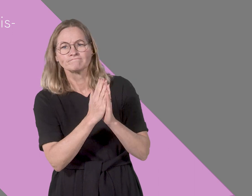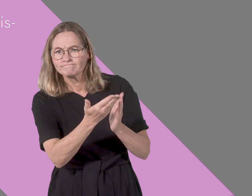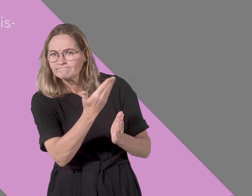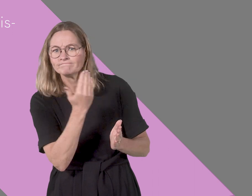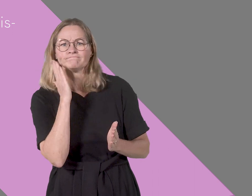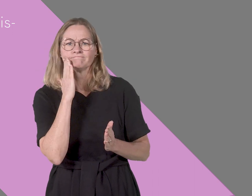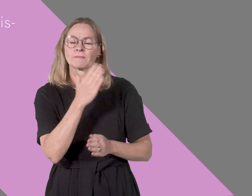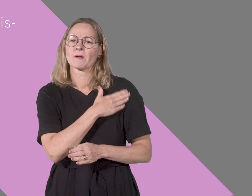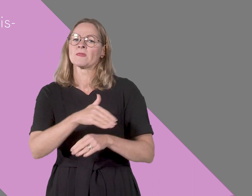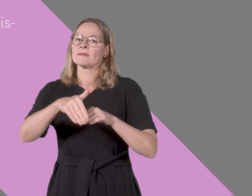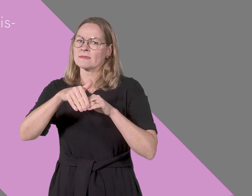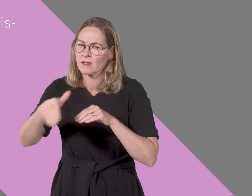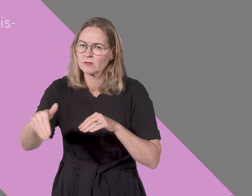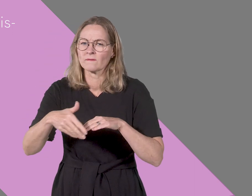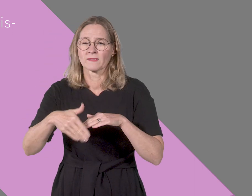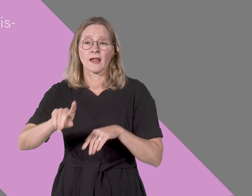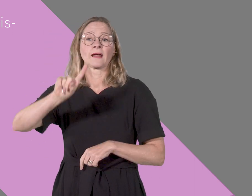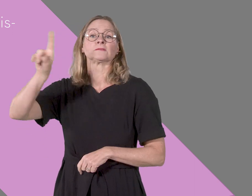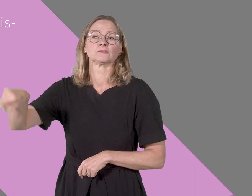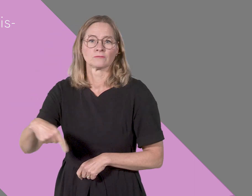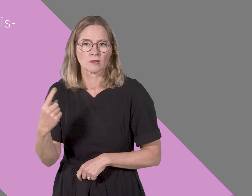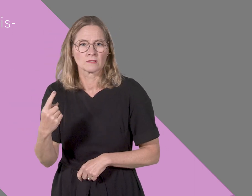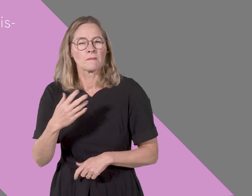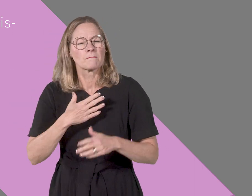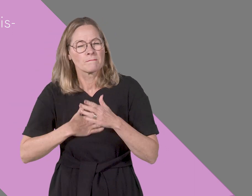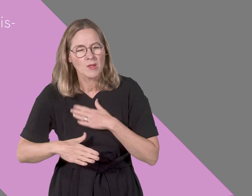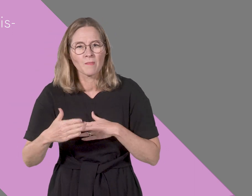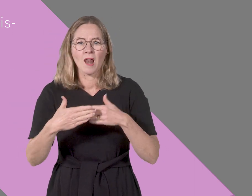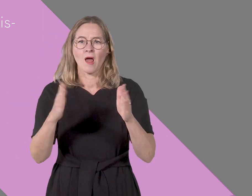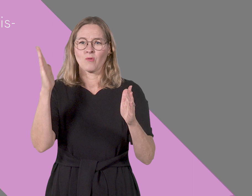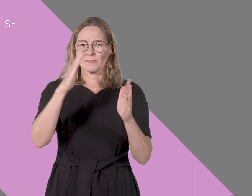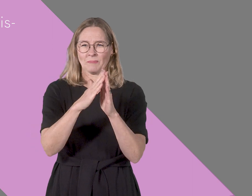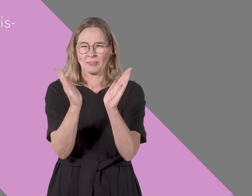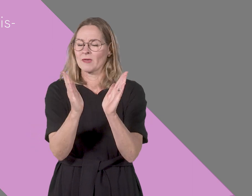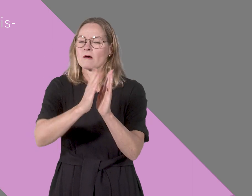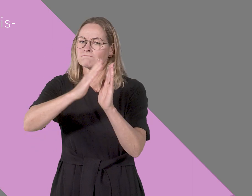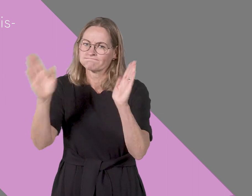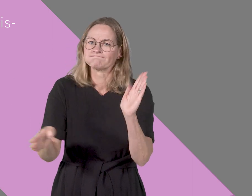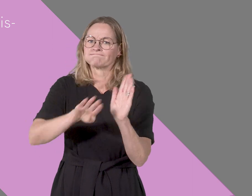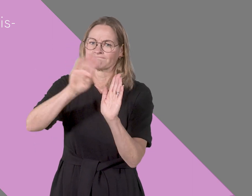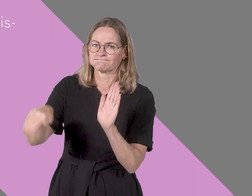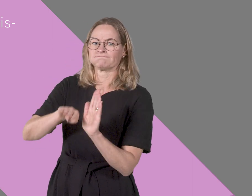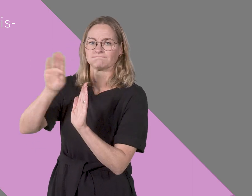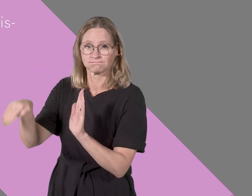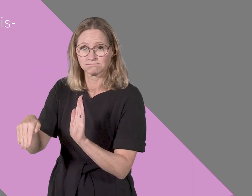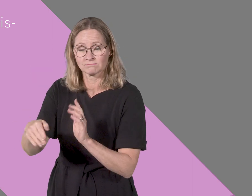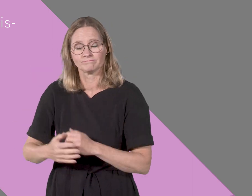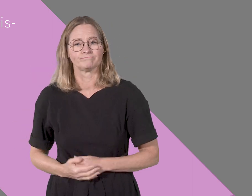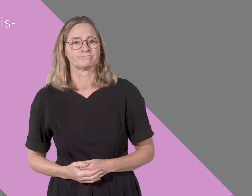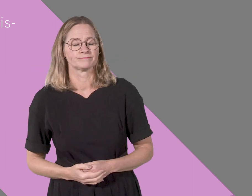jotta palvelu jatkuisi myös ensi vuonna ja mieluiten laajemmilla aukioloajoilla.